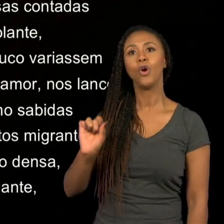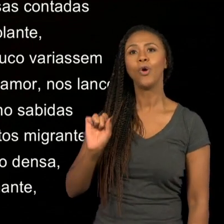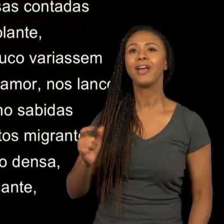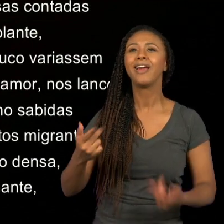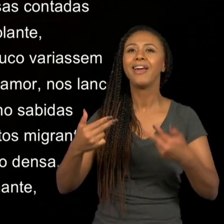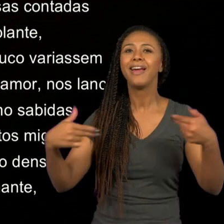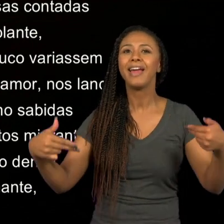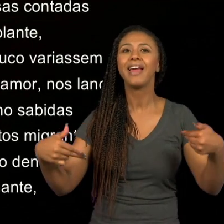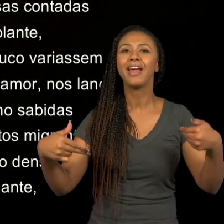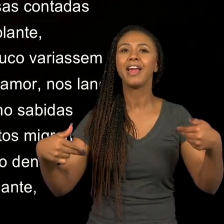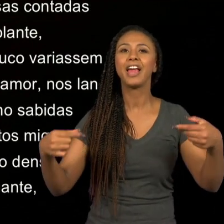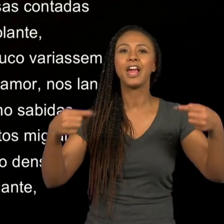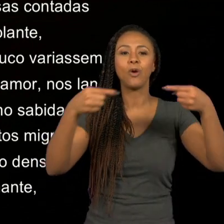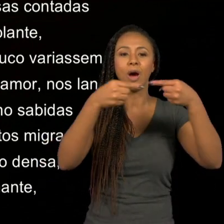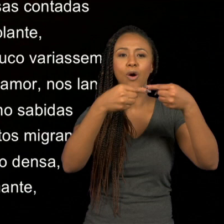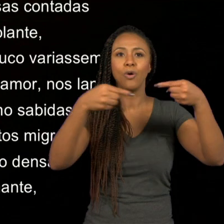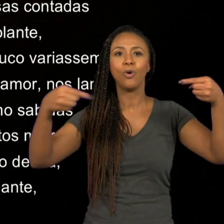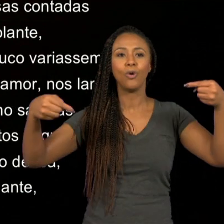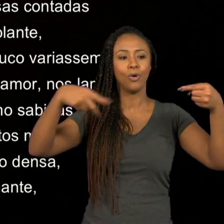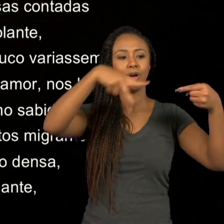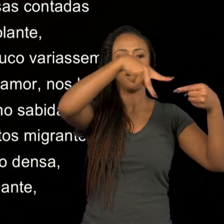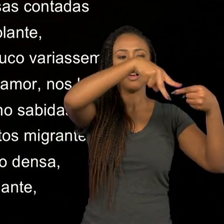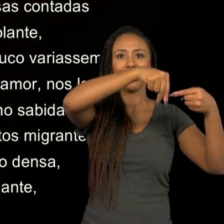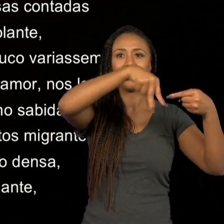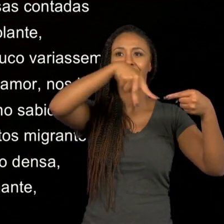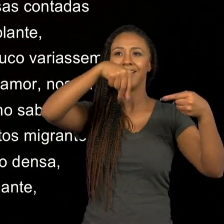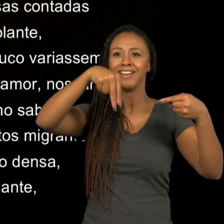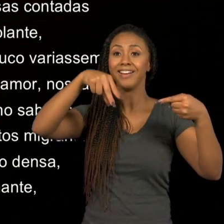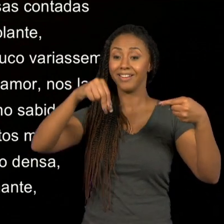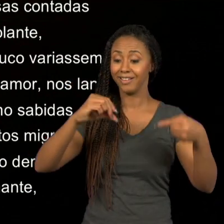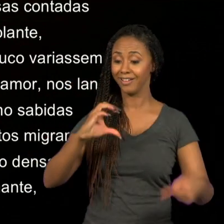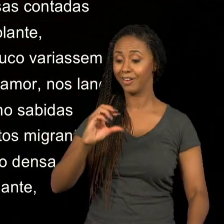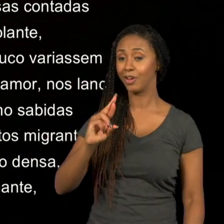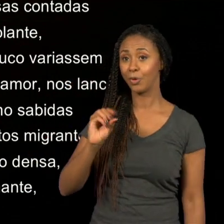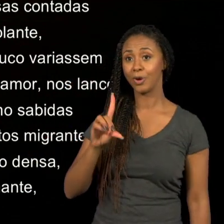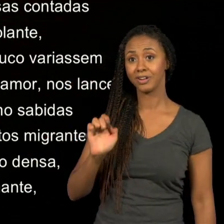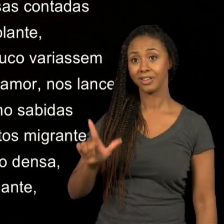POEMA. E AÍ, ESTÃO AQUI TODOS SENTADOS NUMA RODA,